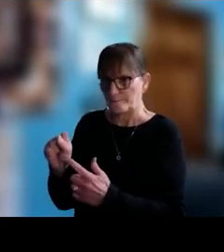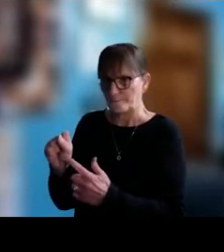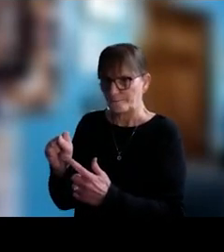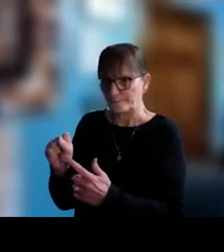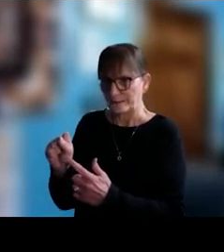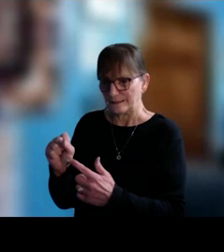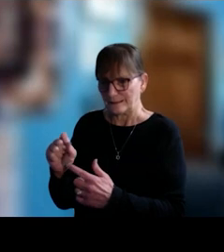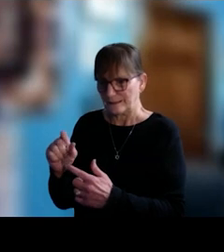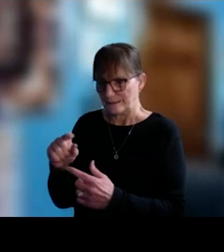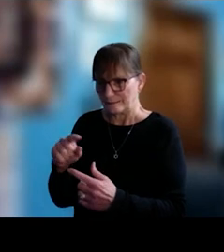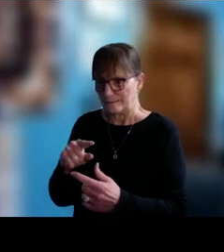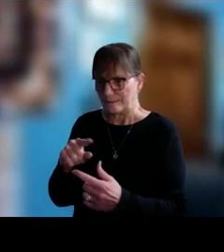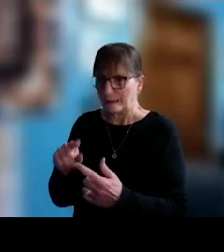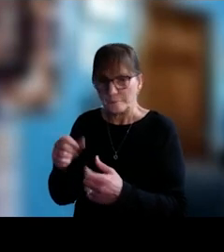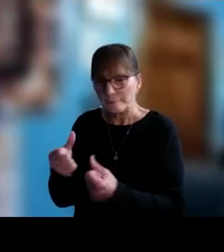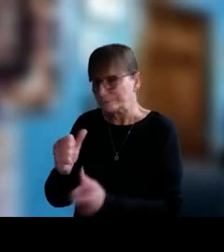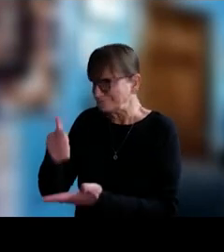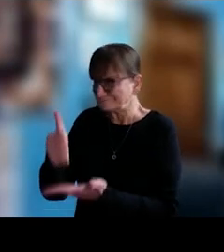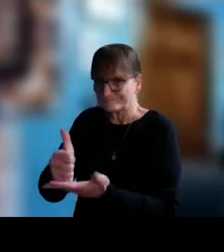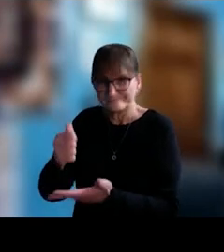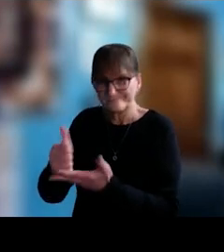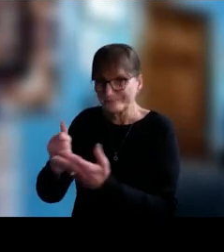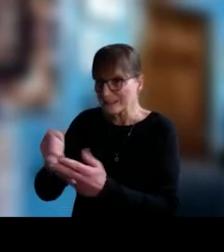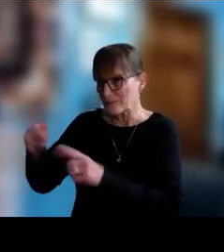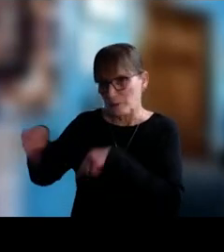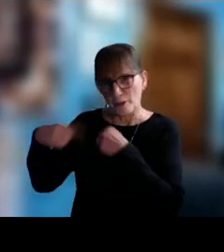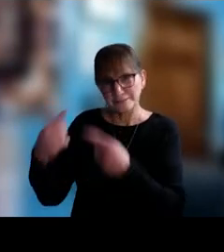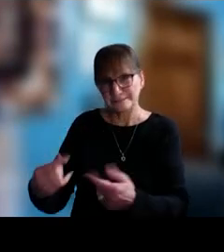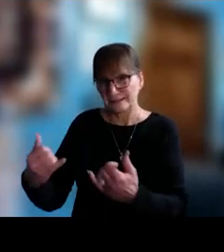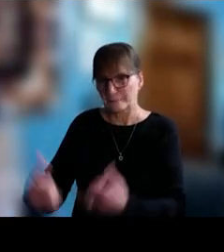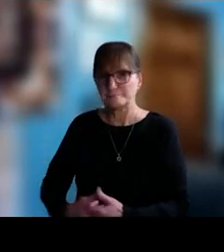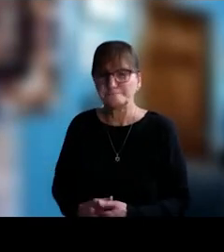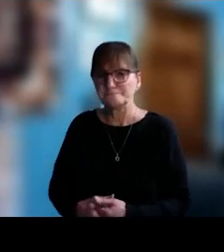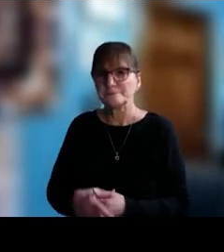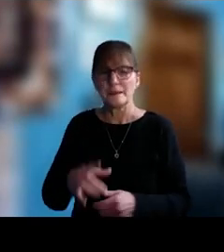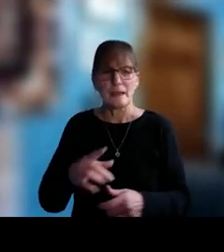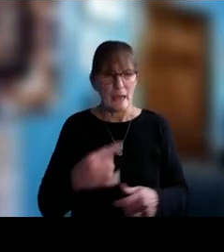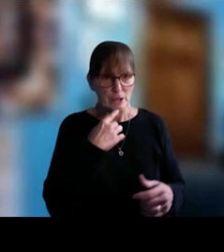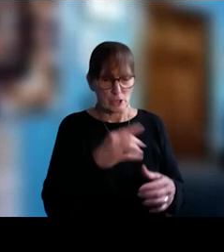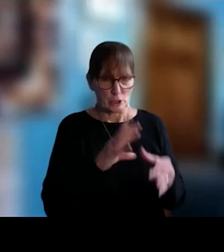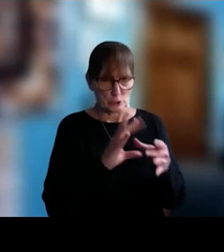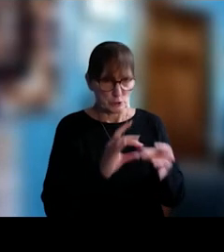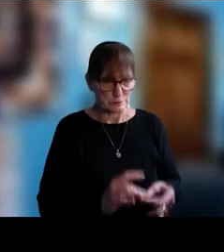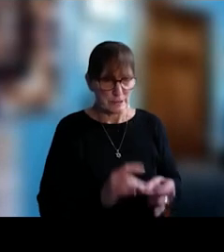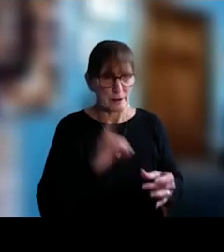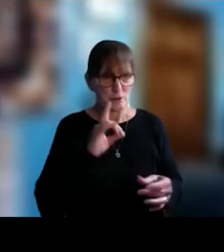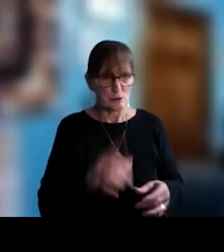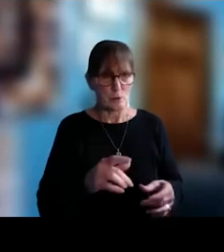Me ha ayudado mucho todo este tiempo. [Ashley] Y usted afirmó que tiene su comprobante de vivienda.